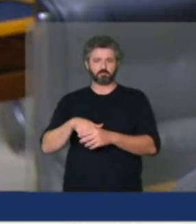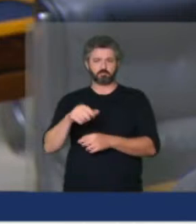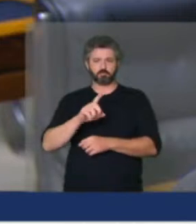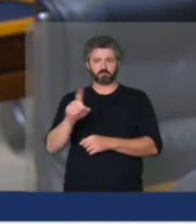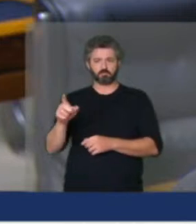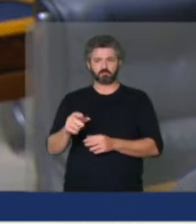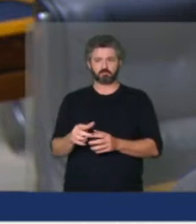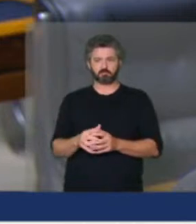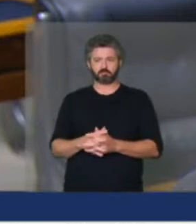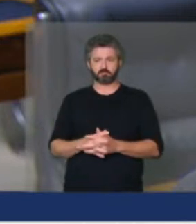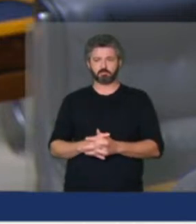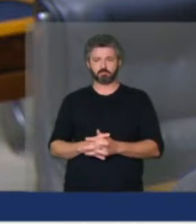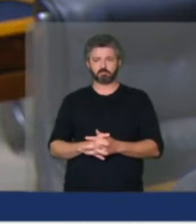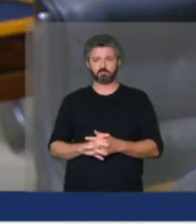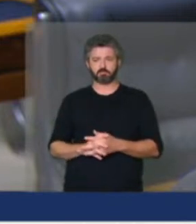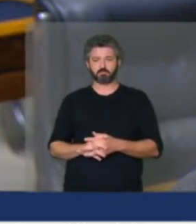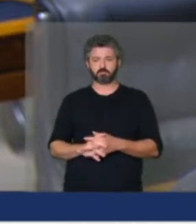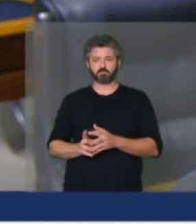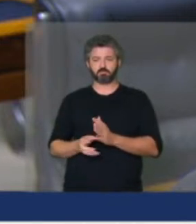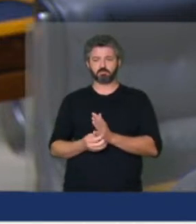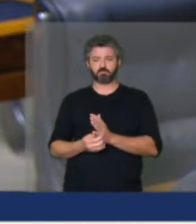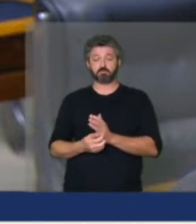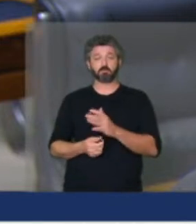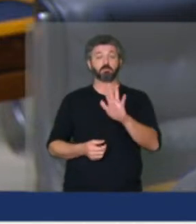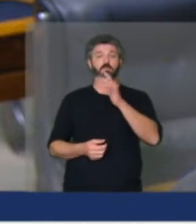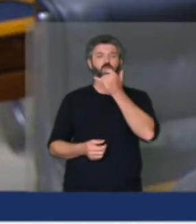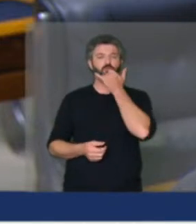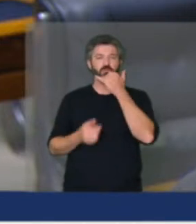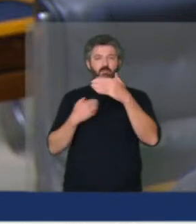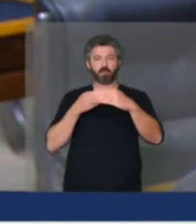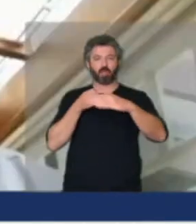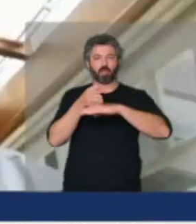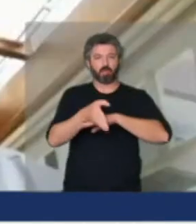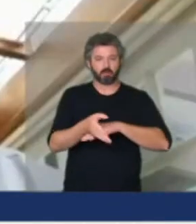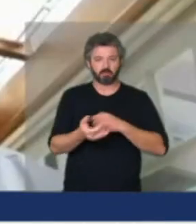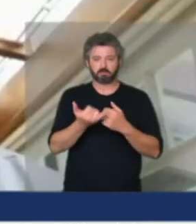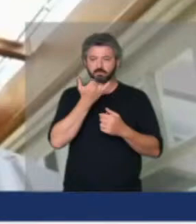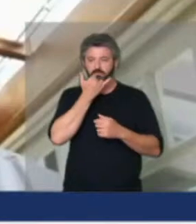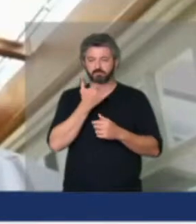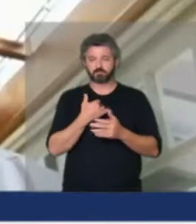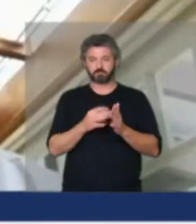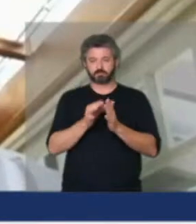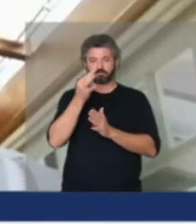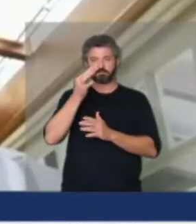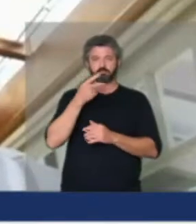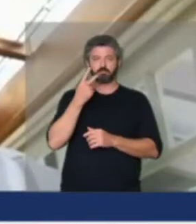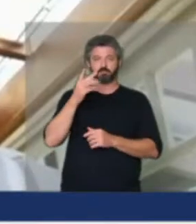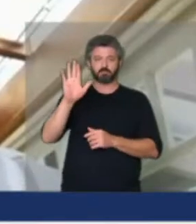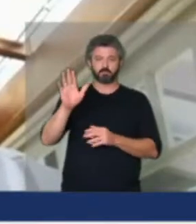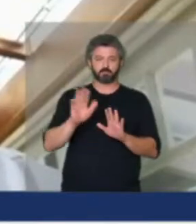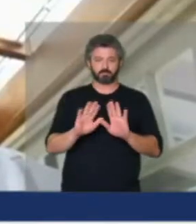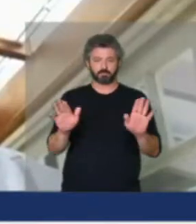DEPUTADA MARIA DO ROSÁRIO EU ESTAVA INSCRITO AQUI REMOTAMENTE, POSSO USAR A PALAVRA? [DEPUTADA]: COM CERTEZA A GENTE ESTAVA NO